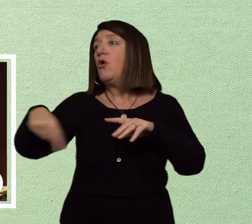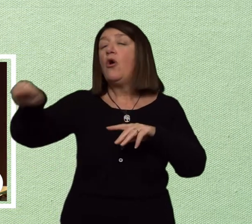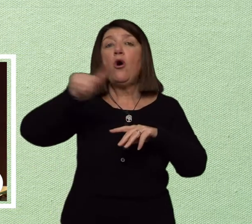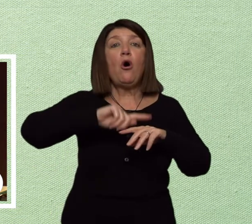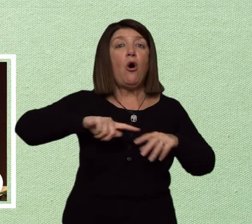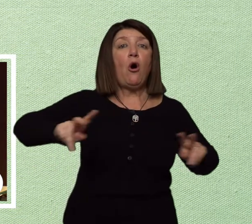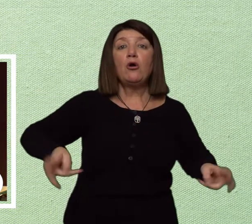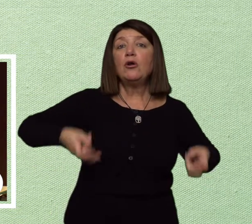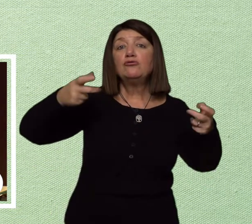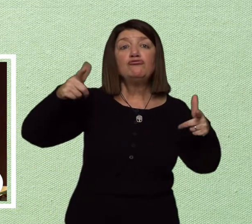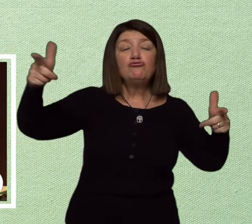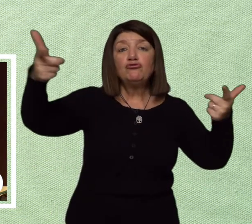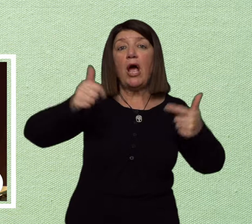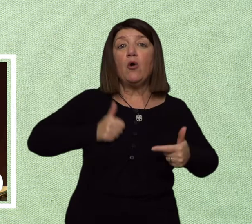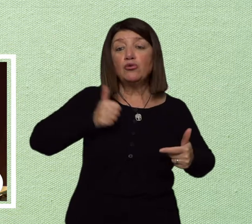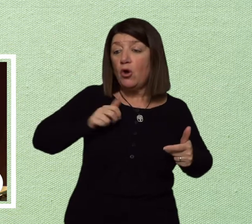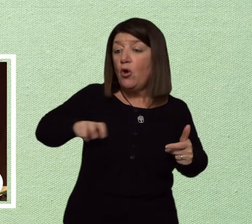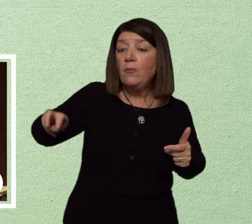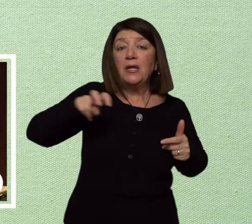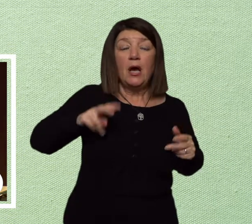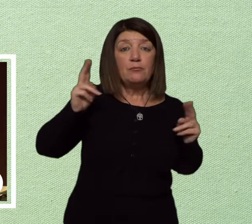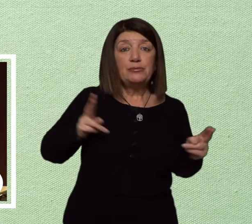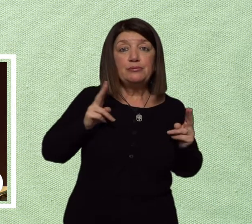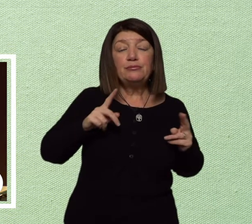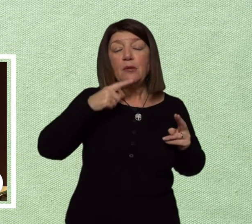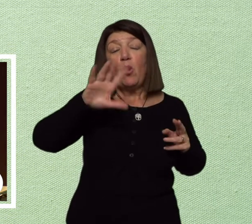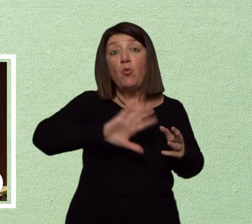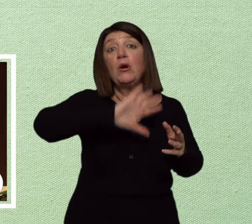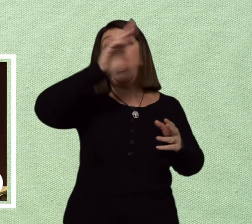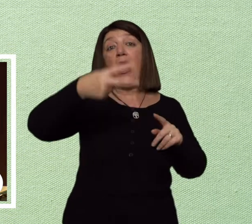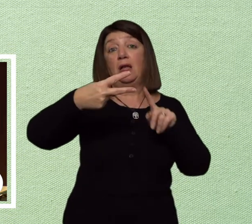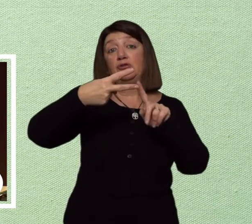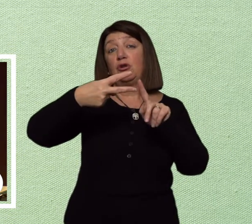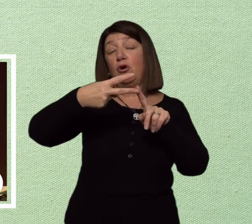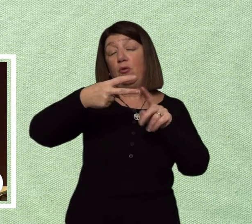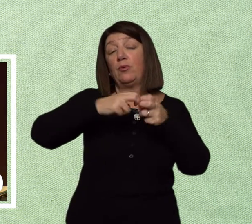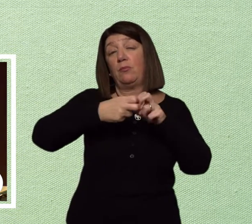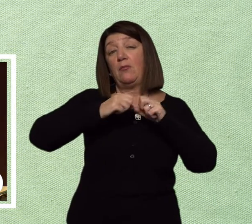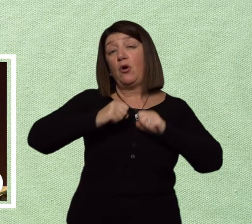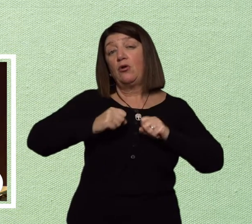autonomia, l'altra cosa importante che è emersa, è che spesso il personale non è adeguatamente